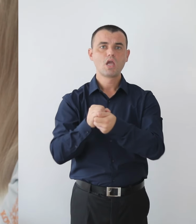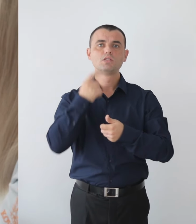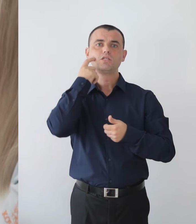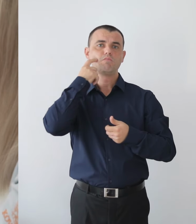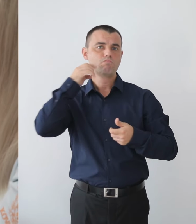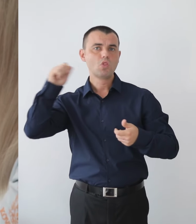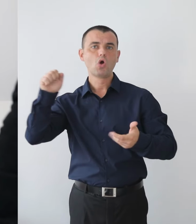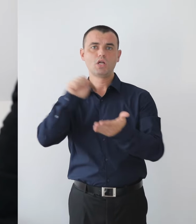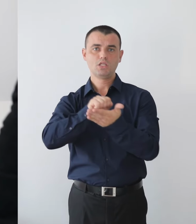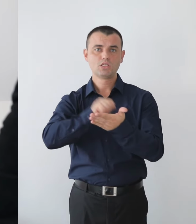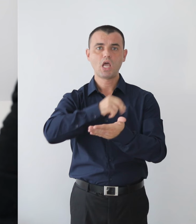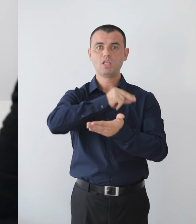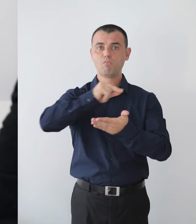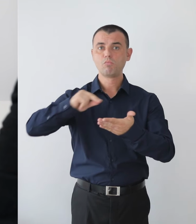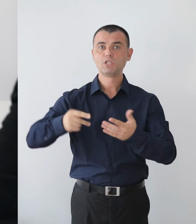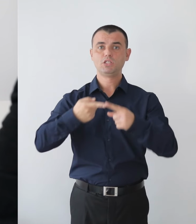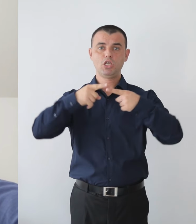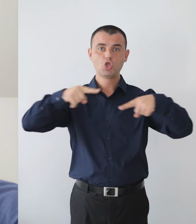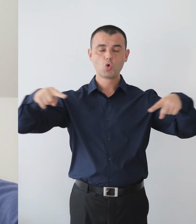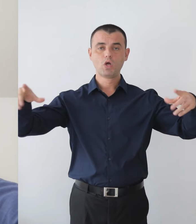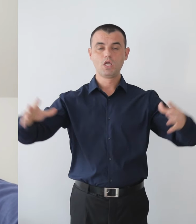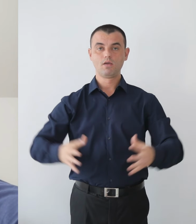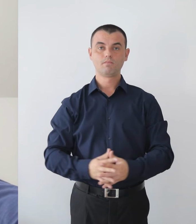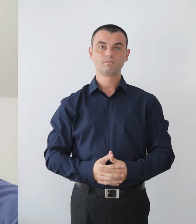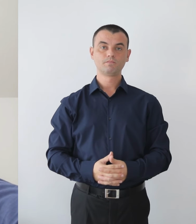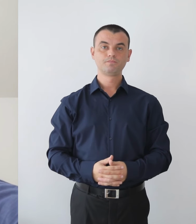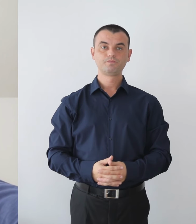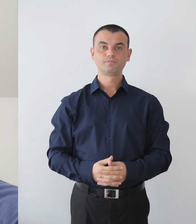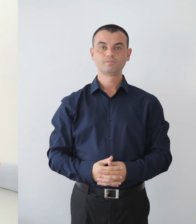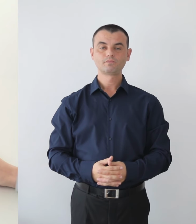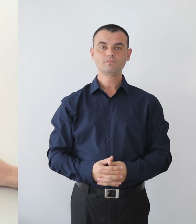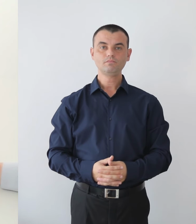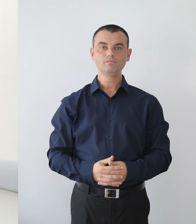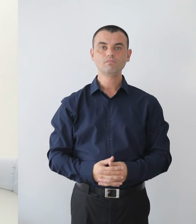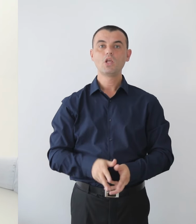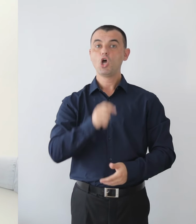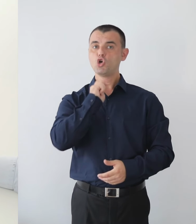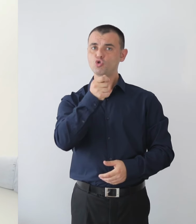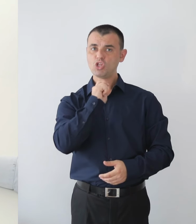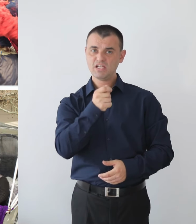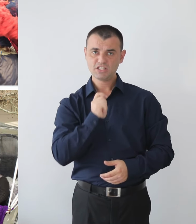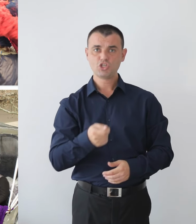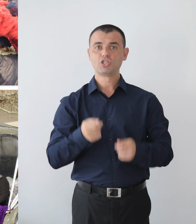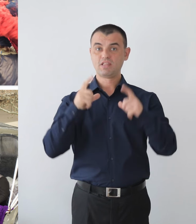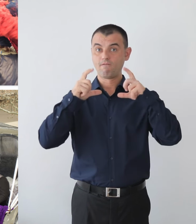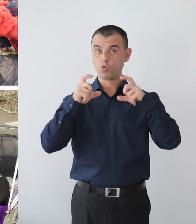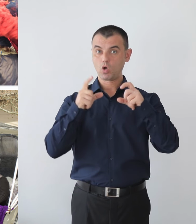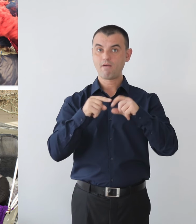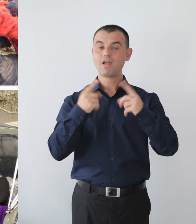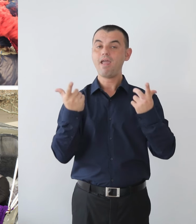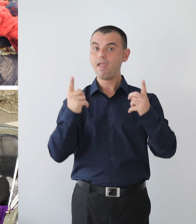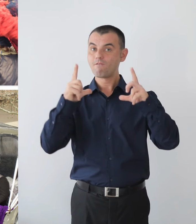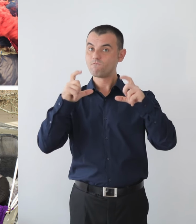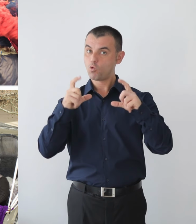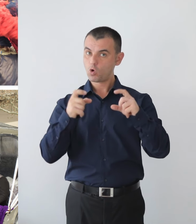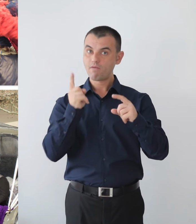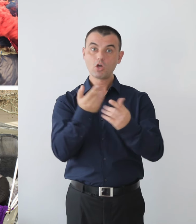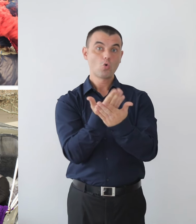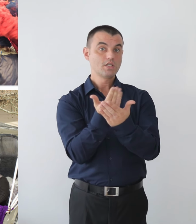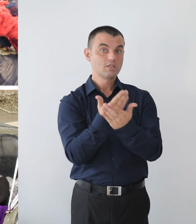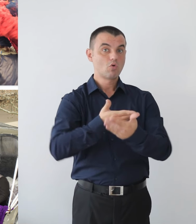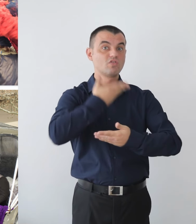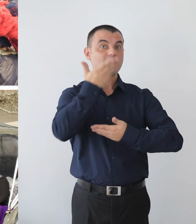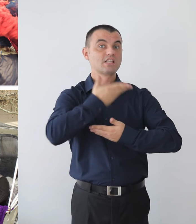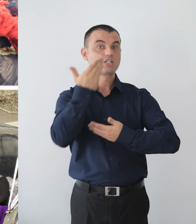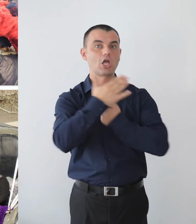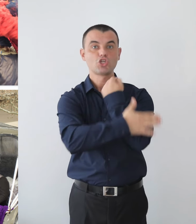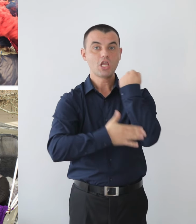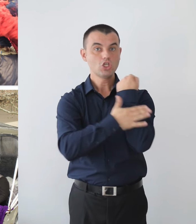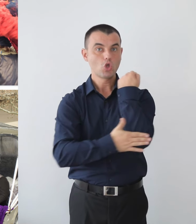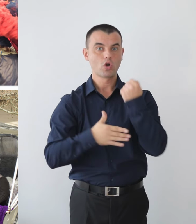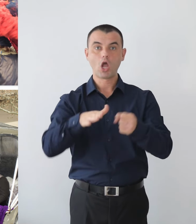блогъри, дизайнери, издатели, писатели, уеб дизайнери и други на свободна практика.